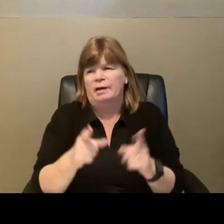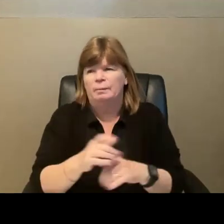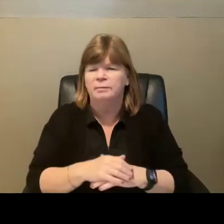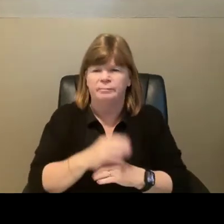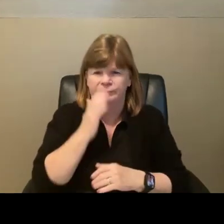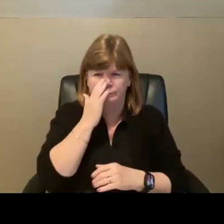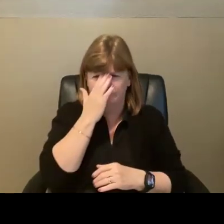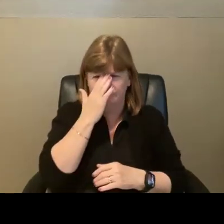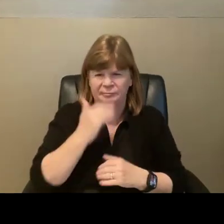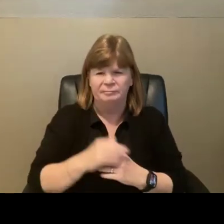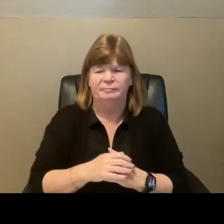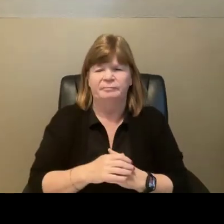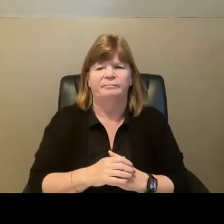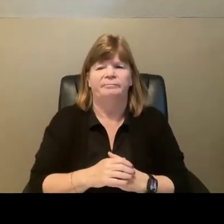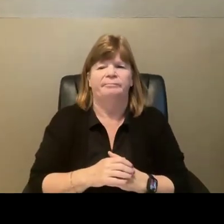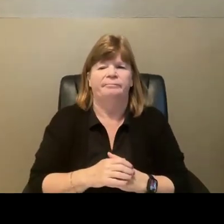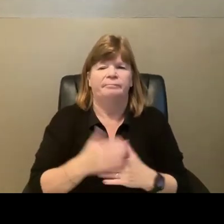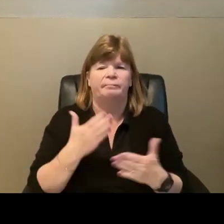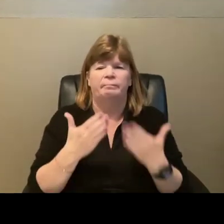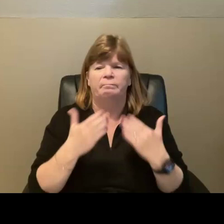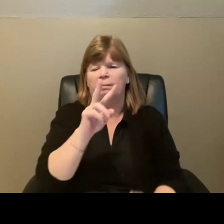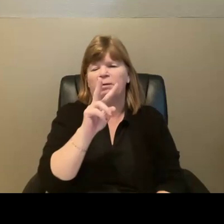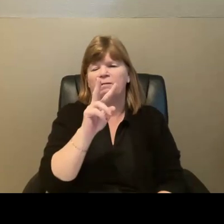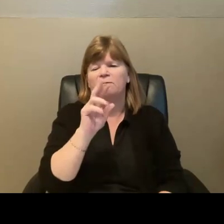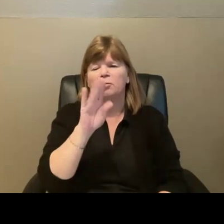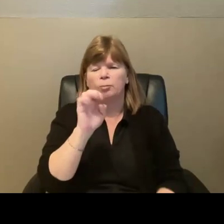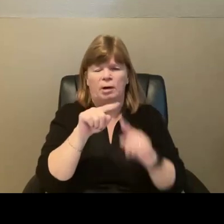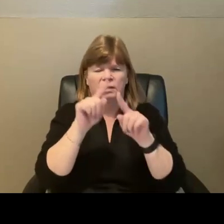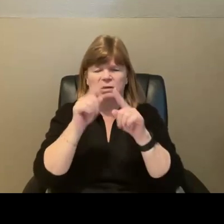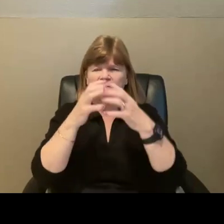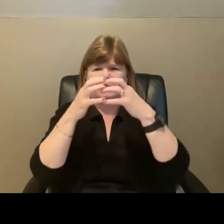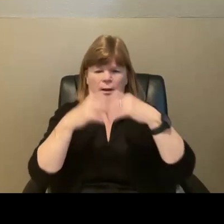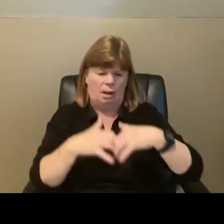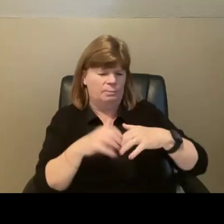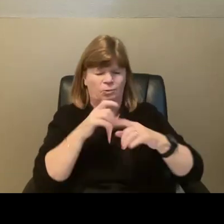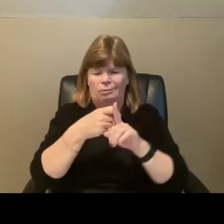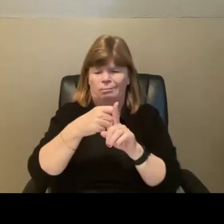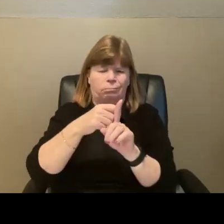O tal vez una vértebra se ha colapsado y se ha salido de su lugar por alguna razón en particular.